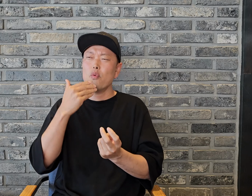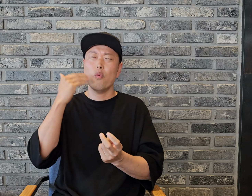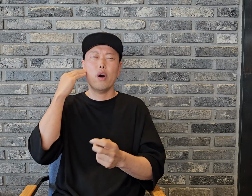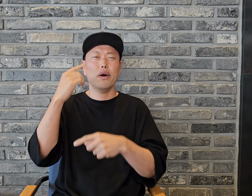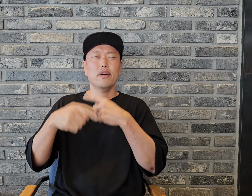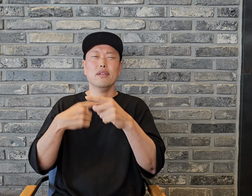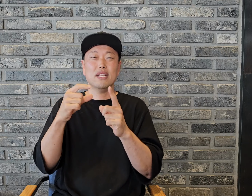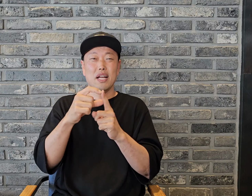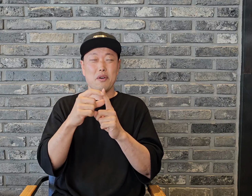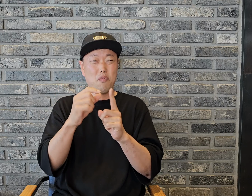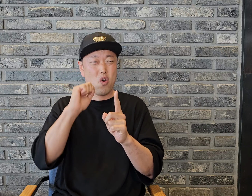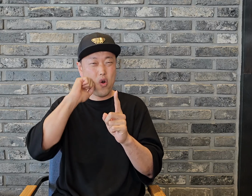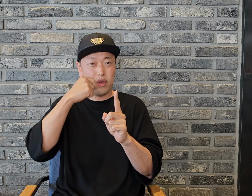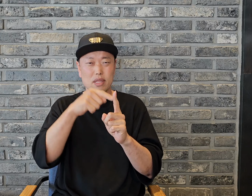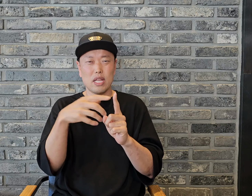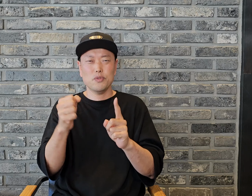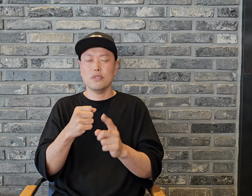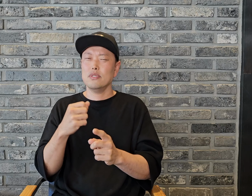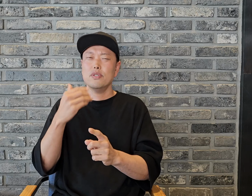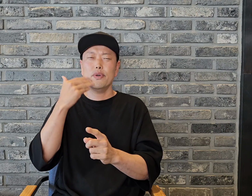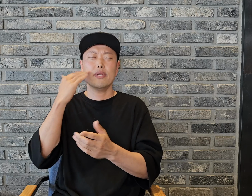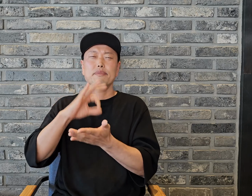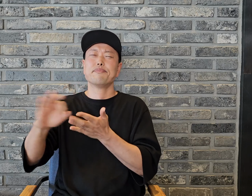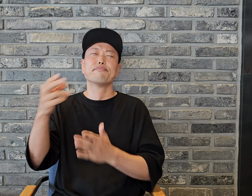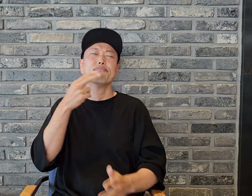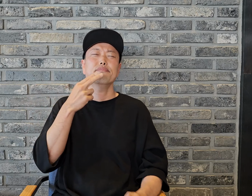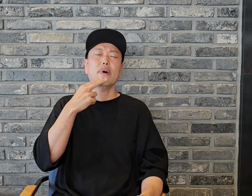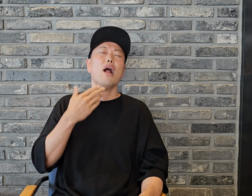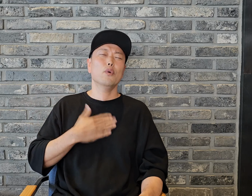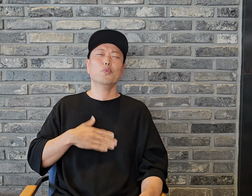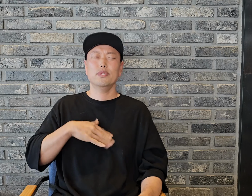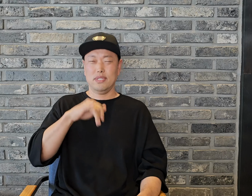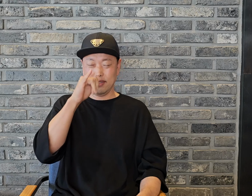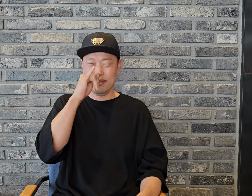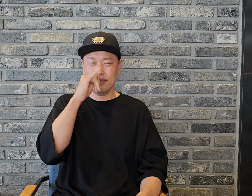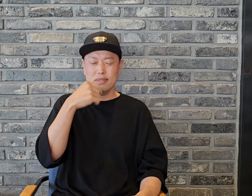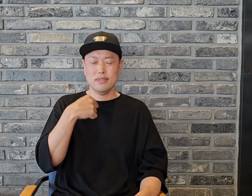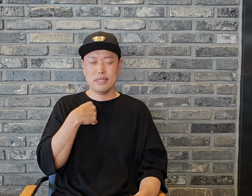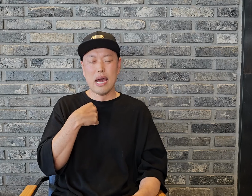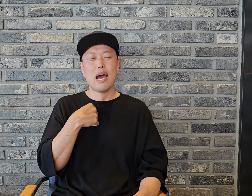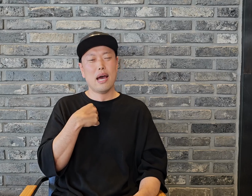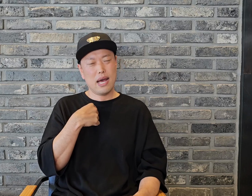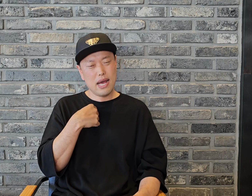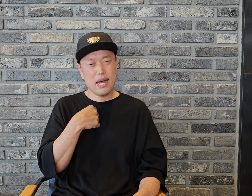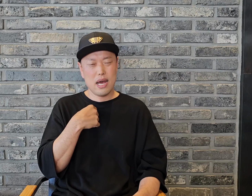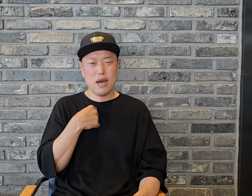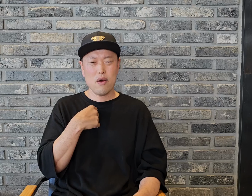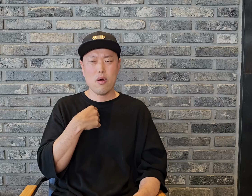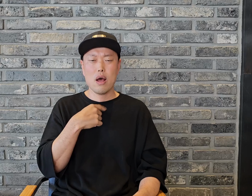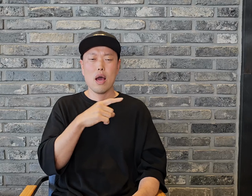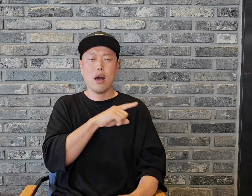聴覚障害者は、難しい手話の言葉を使わない傾向があります。 私はそれを知っています。 ああ…！